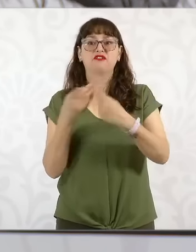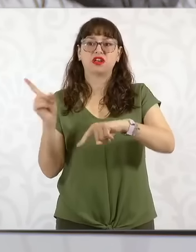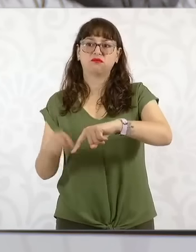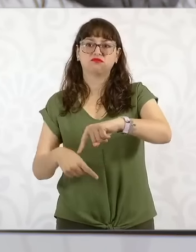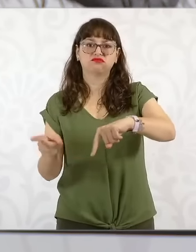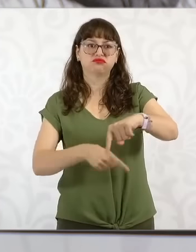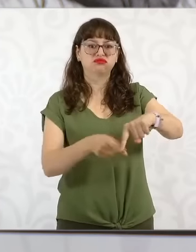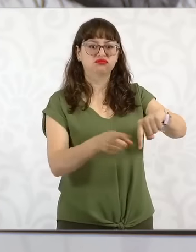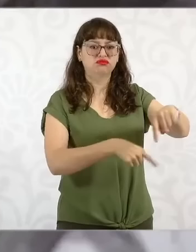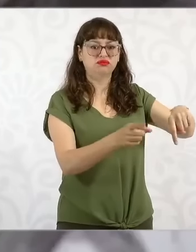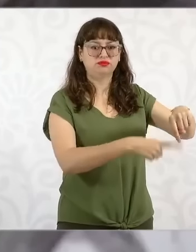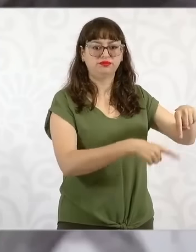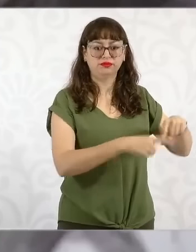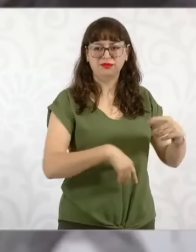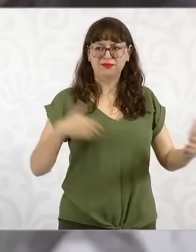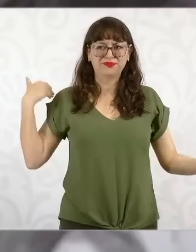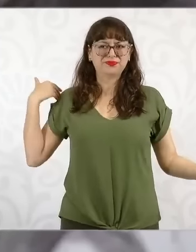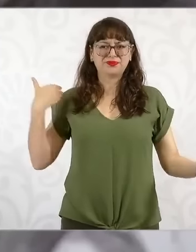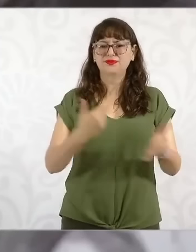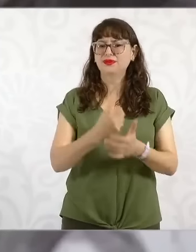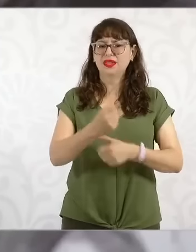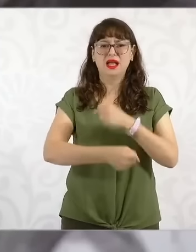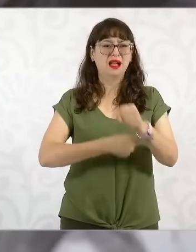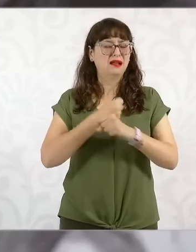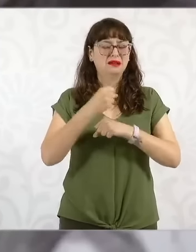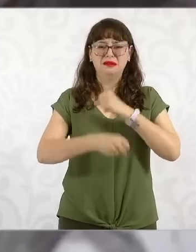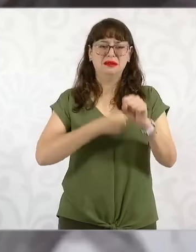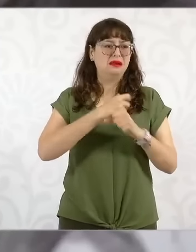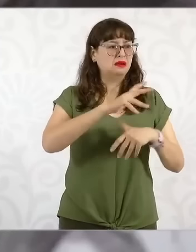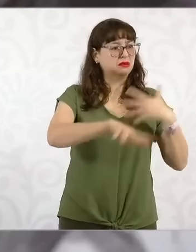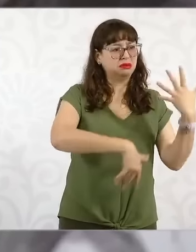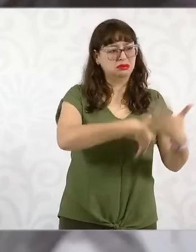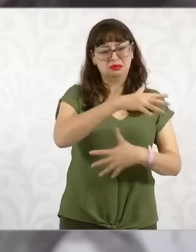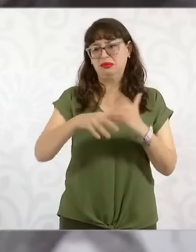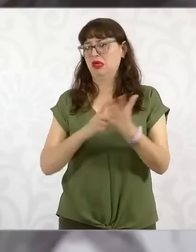violencia. Coordinó actividades de tráfico de droga, extorsiona a sectores productivos